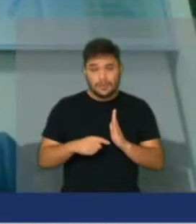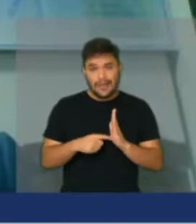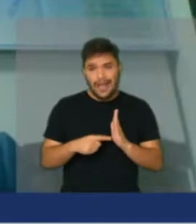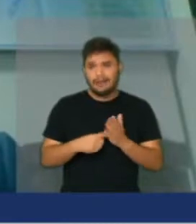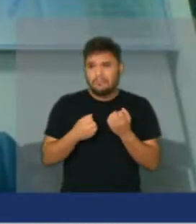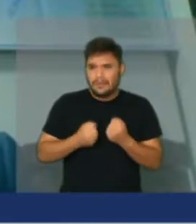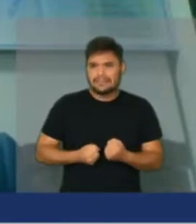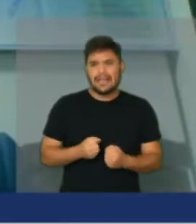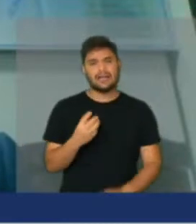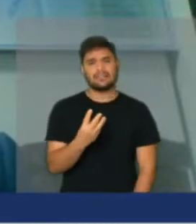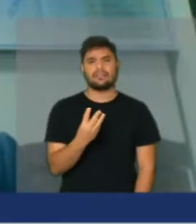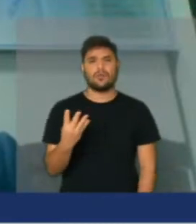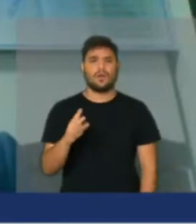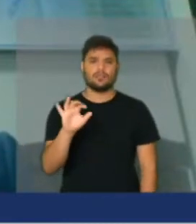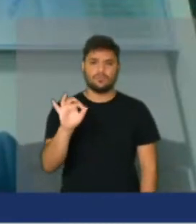FORMA QUE... COMO ESTÁ ESCALONADO, APRESENTADO PELO